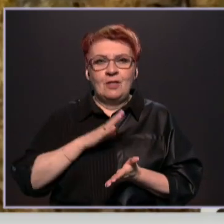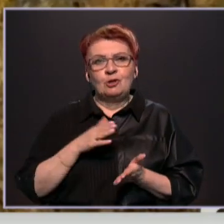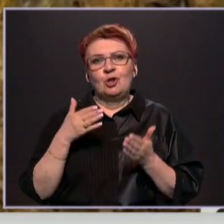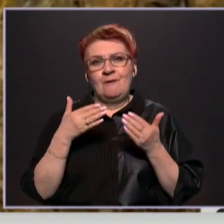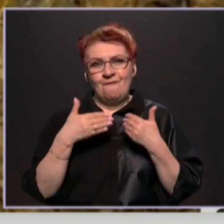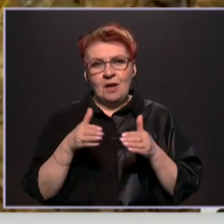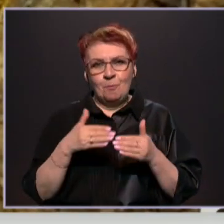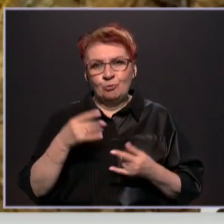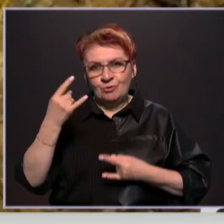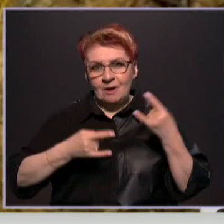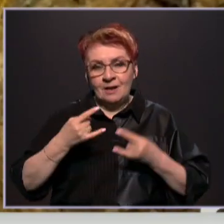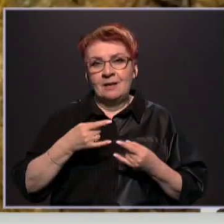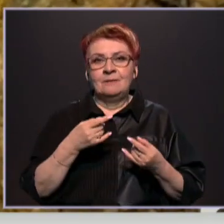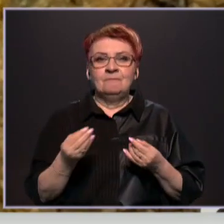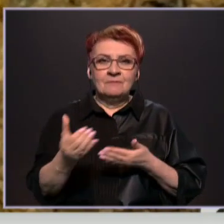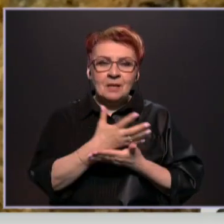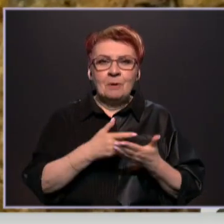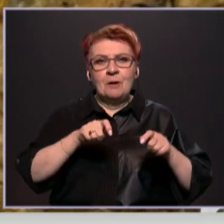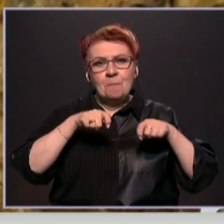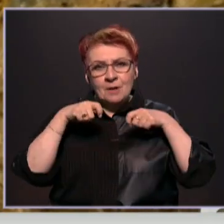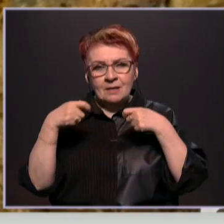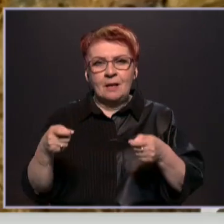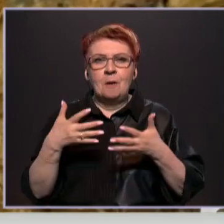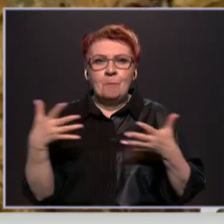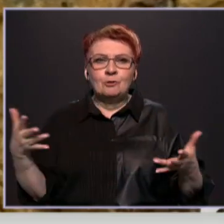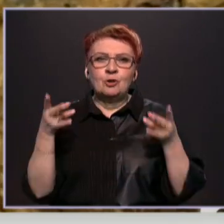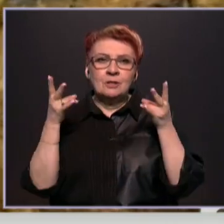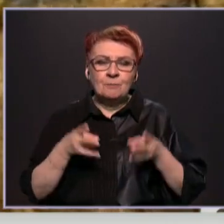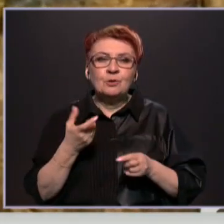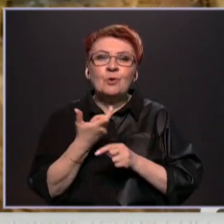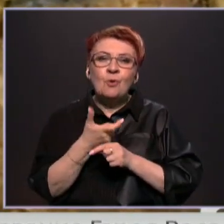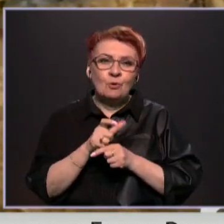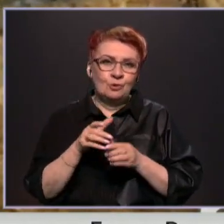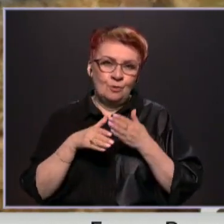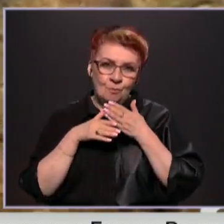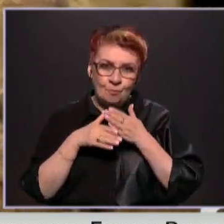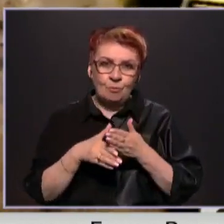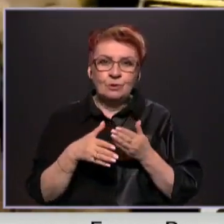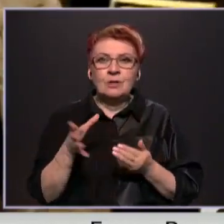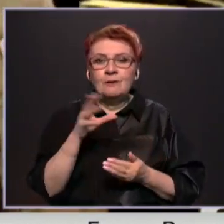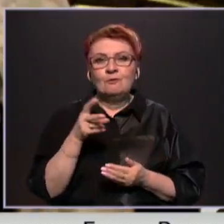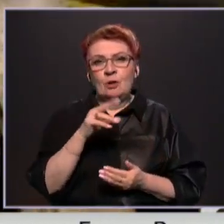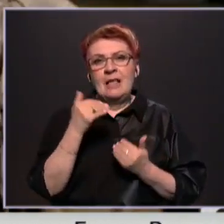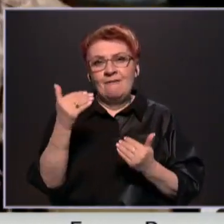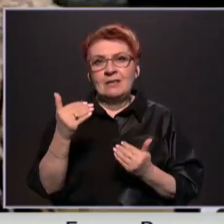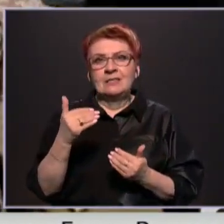вот собрали передали большую необходимую очень помощь Все для вас Большое спасибо